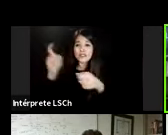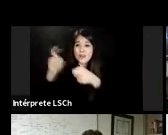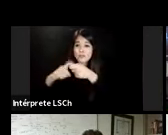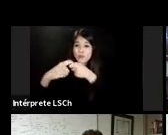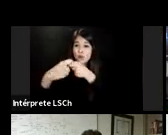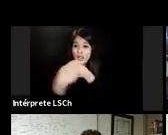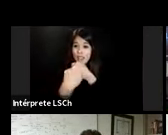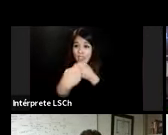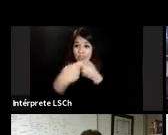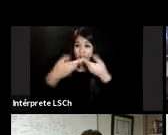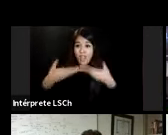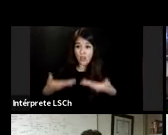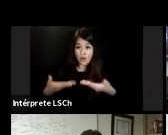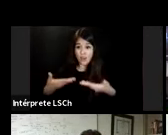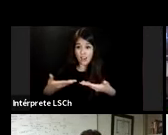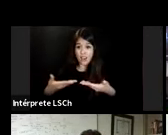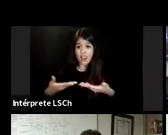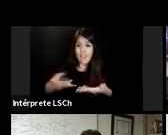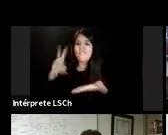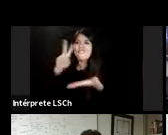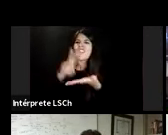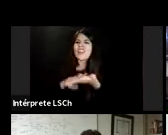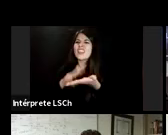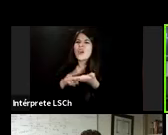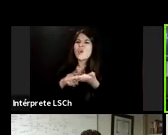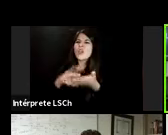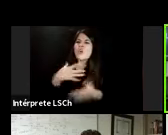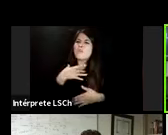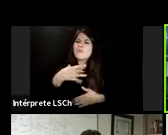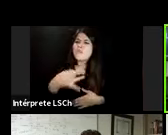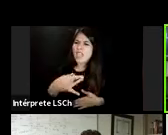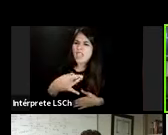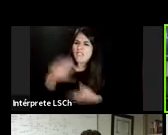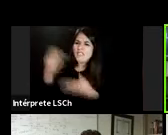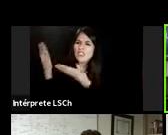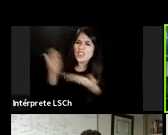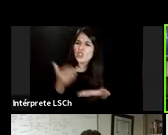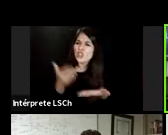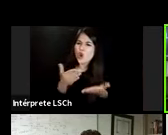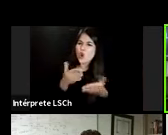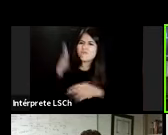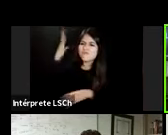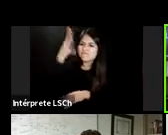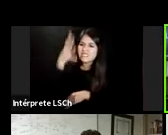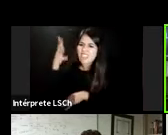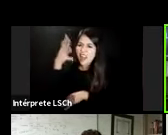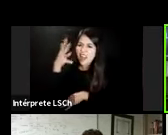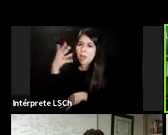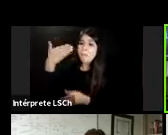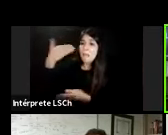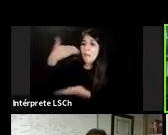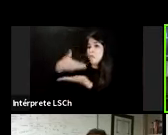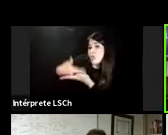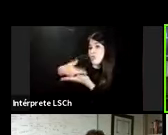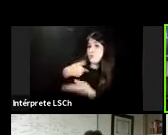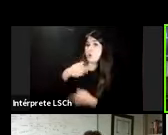La verdad, cuando me invitaron a participar de este ciclo de charlas me pidieron que eligiera un tema que me gustara mucho, que me apasionara y